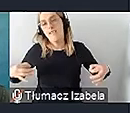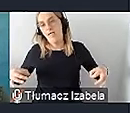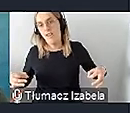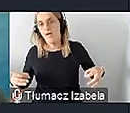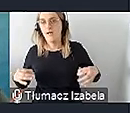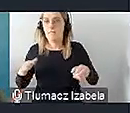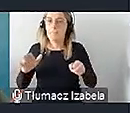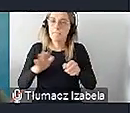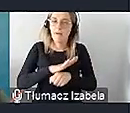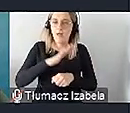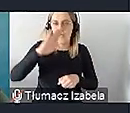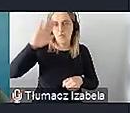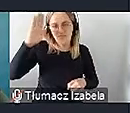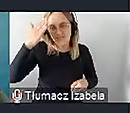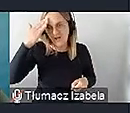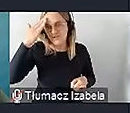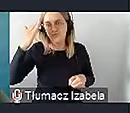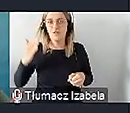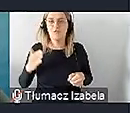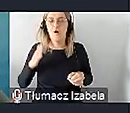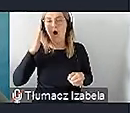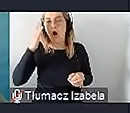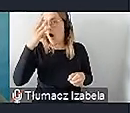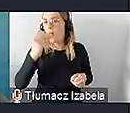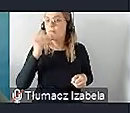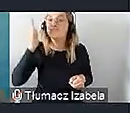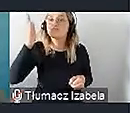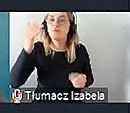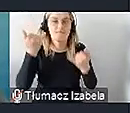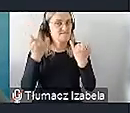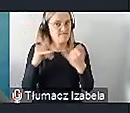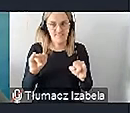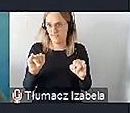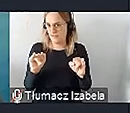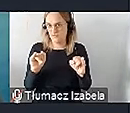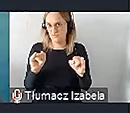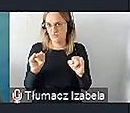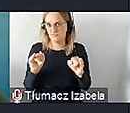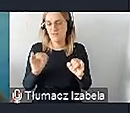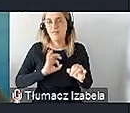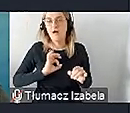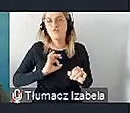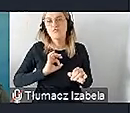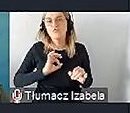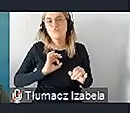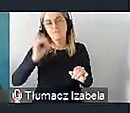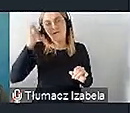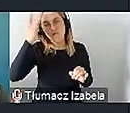to obrazy przyszłości będą do nas przychodzić zupełnie inne. Wyobraźnia i emocje są ze sobą połączone,